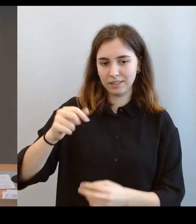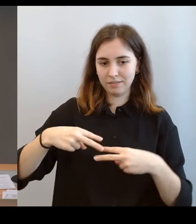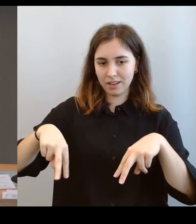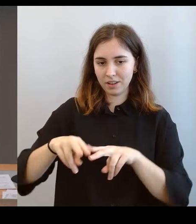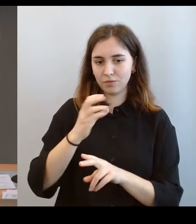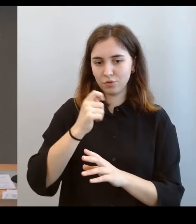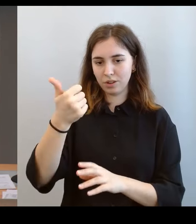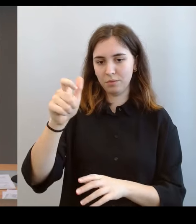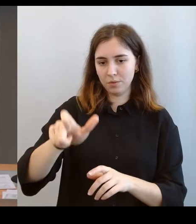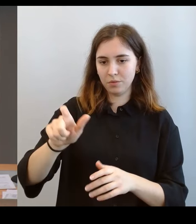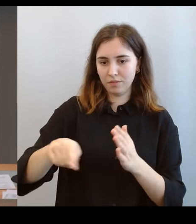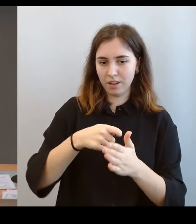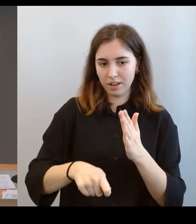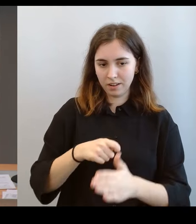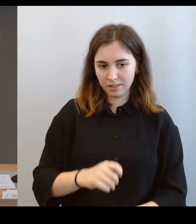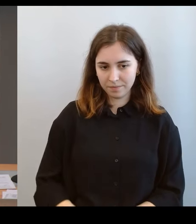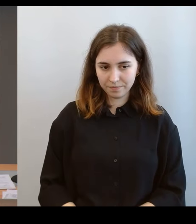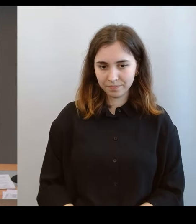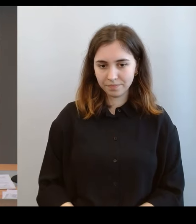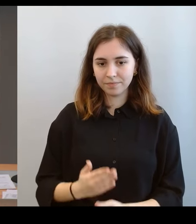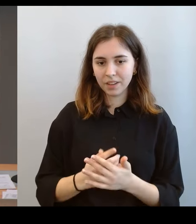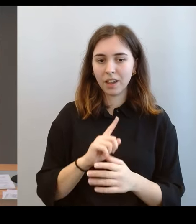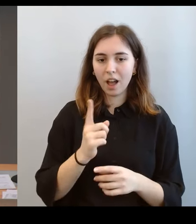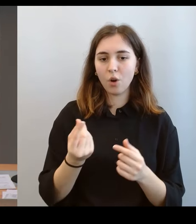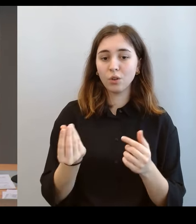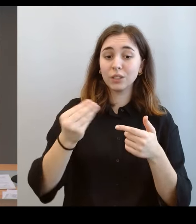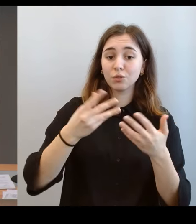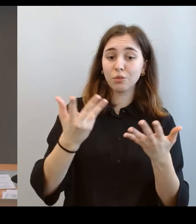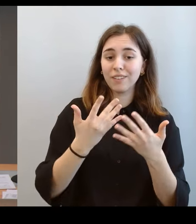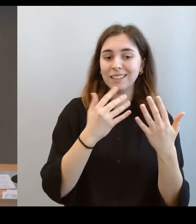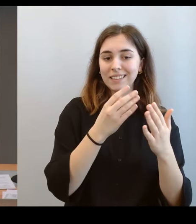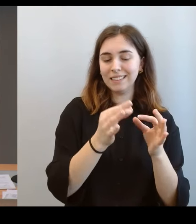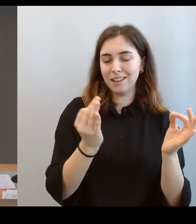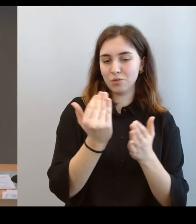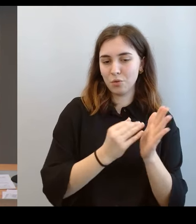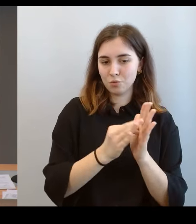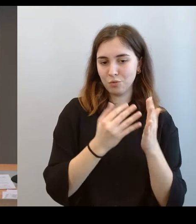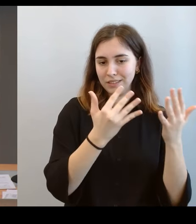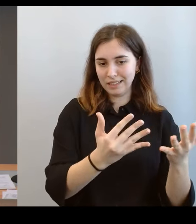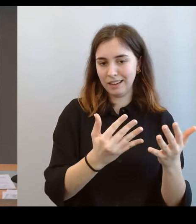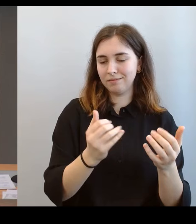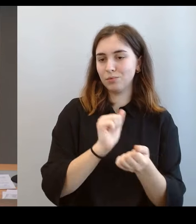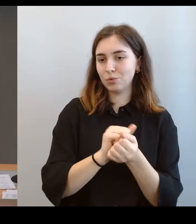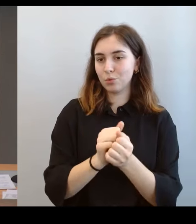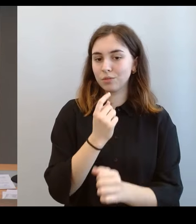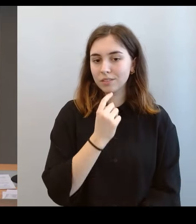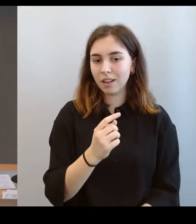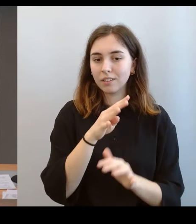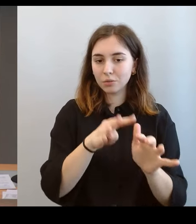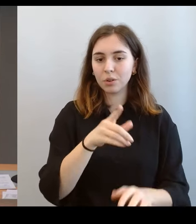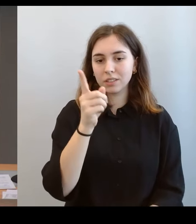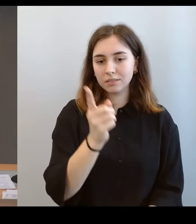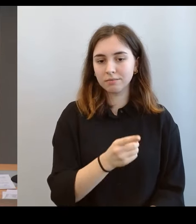19/1058 Wahl eines Mitglieds und eines stellvertretenden Mitglieds des Kuratoriums des Pestalozzi Fröbel Hauses.